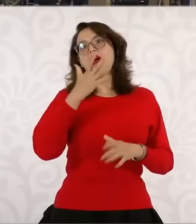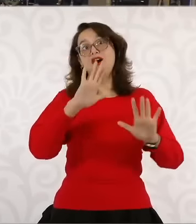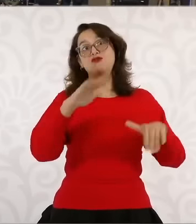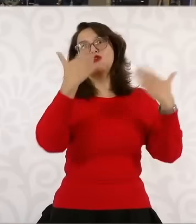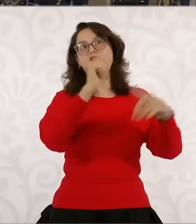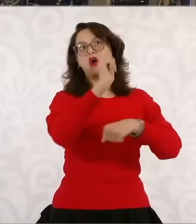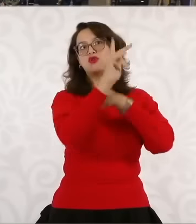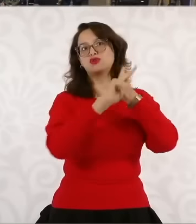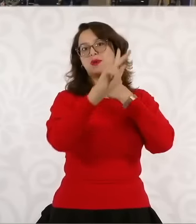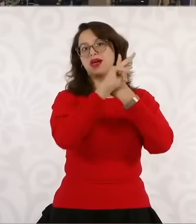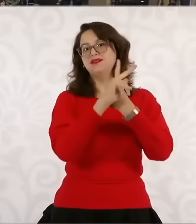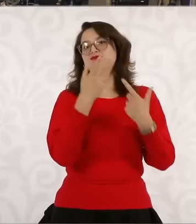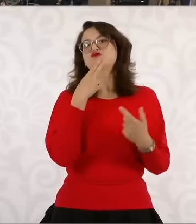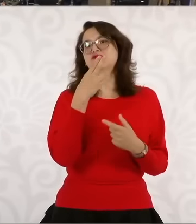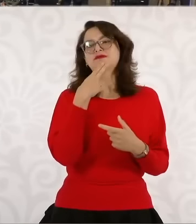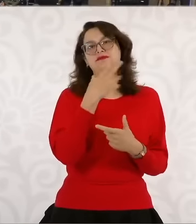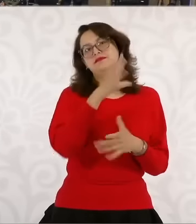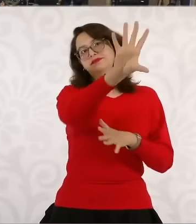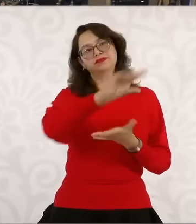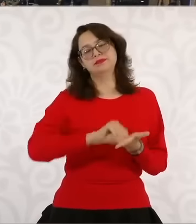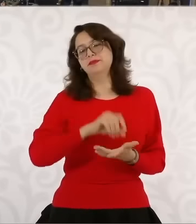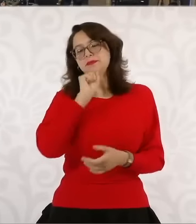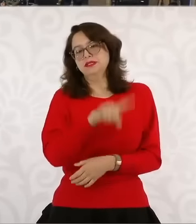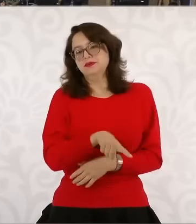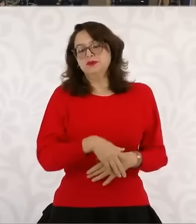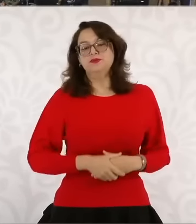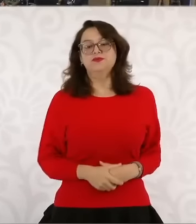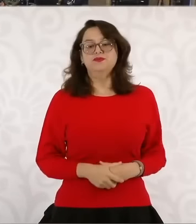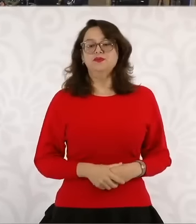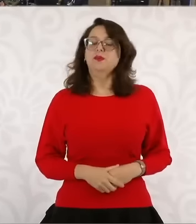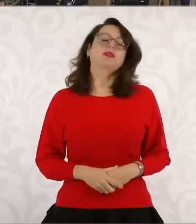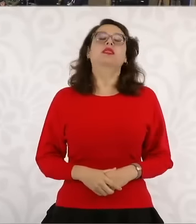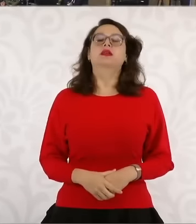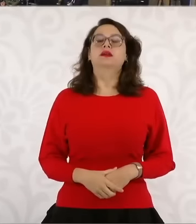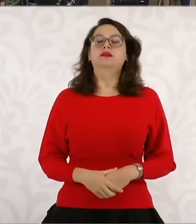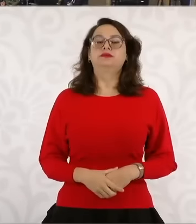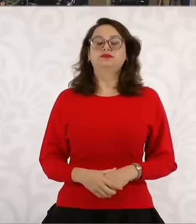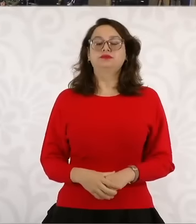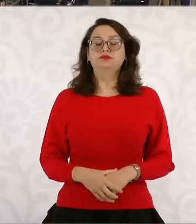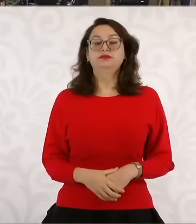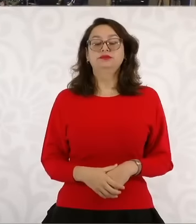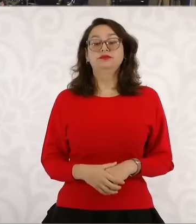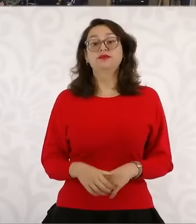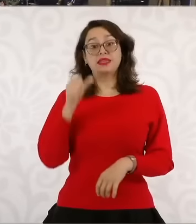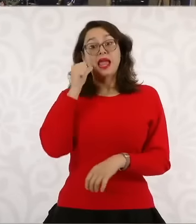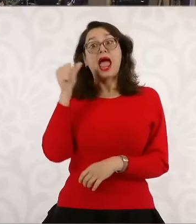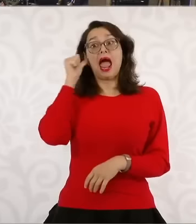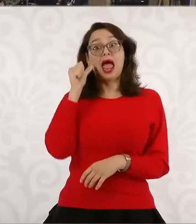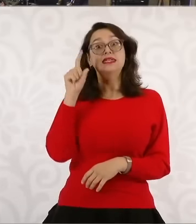Para finalizar, presidenta, el día de ayer ganó en Nueva York el alcalde, ya el alcalde electo,